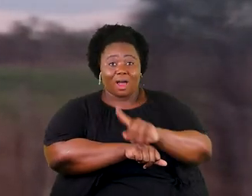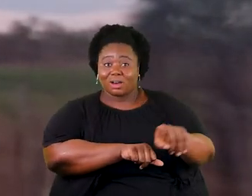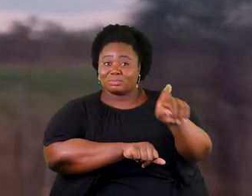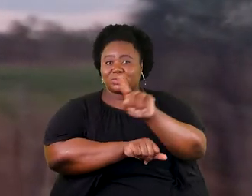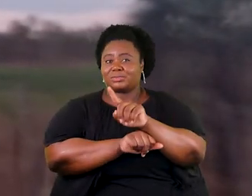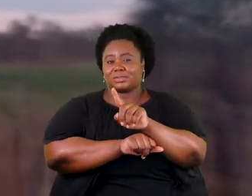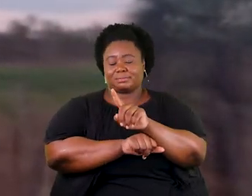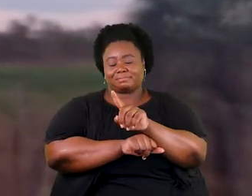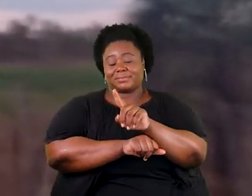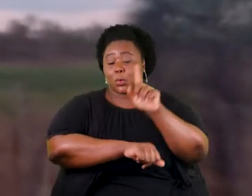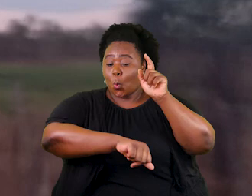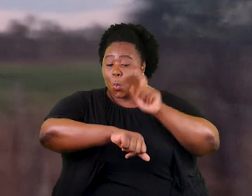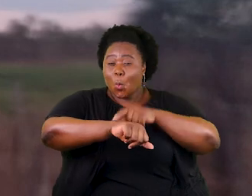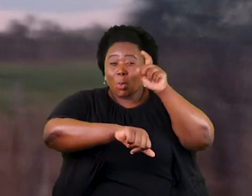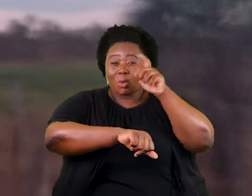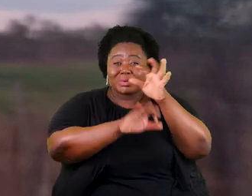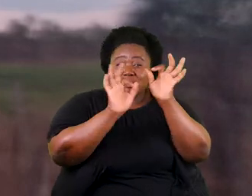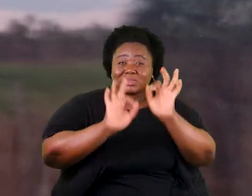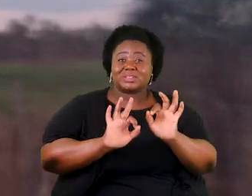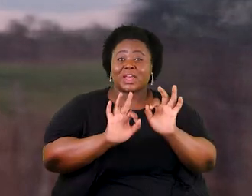o momento exato em que fui afetada.